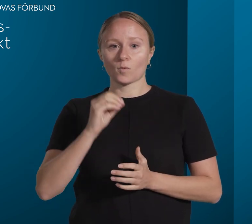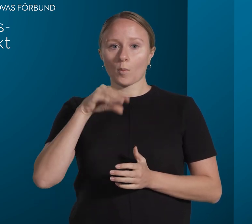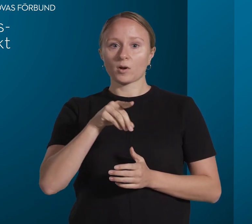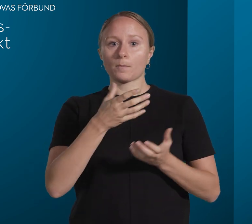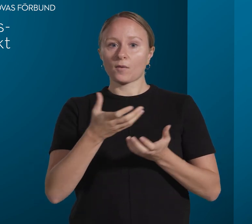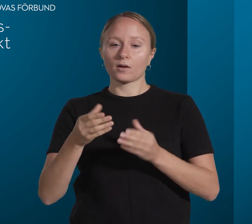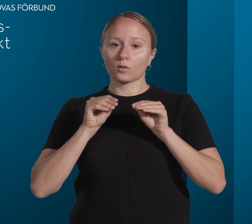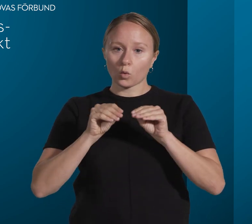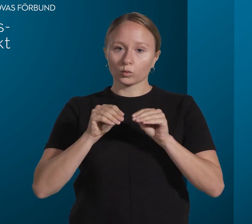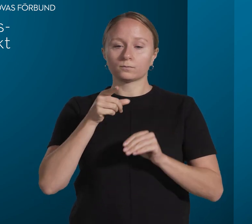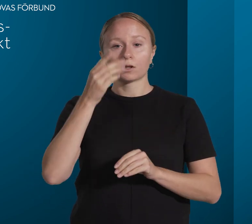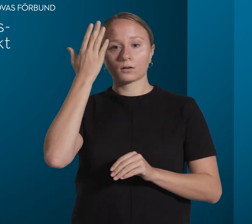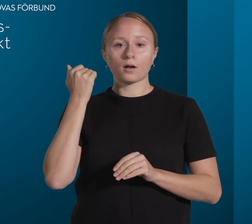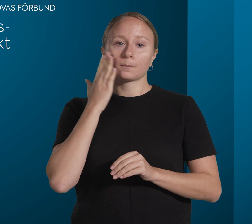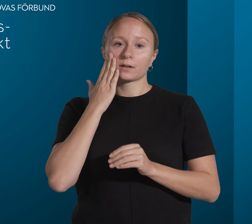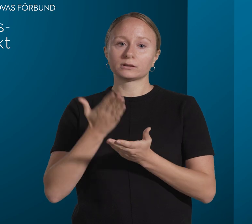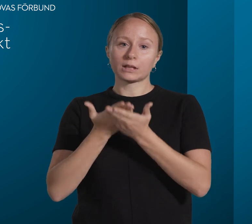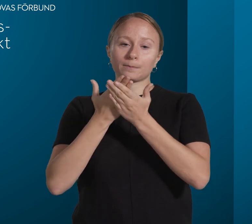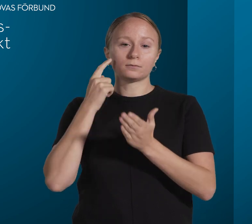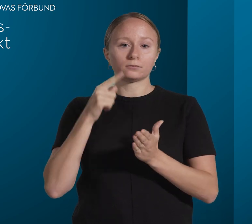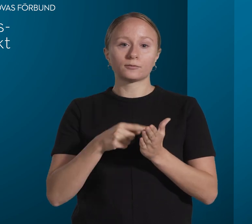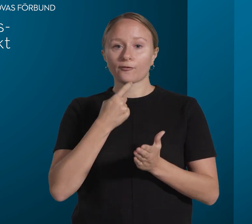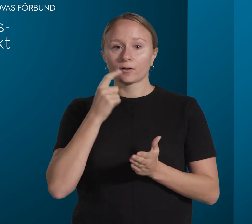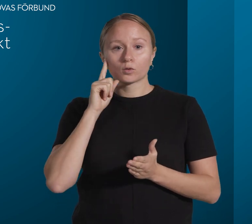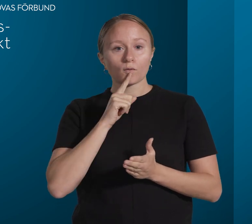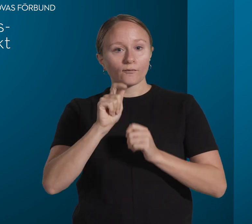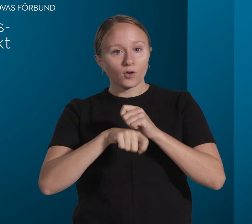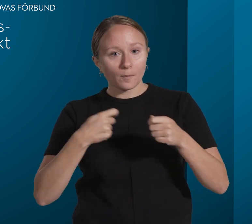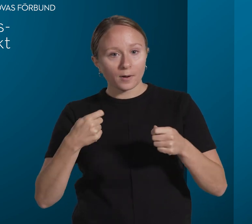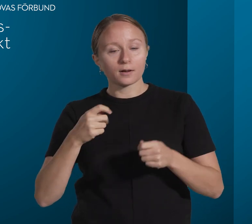Du kan få råd av Finlands Dövas Förbund, -